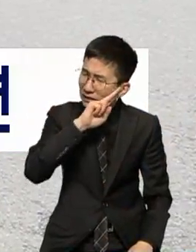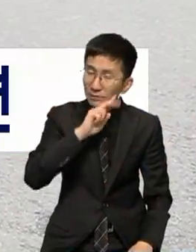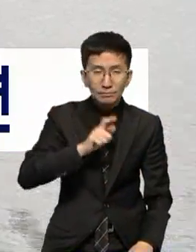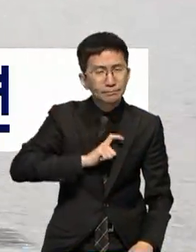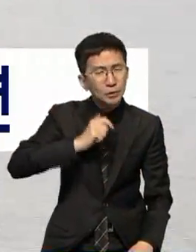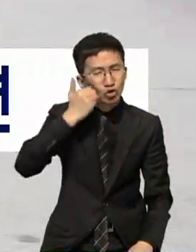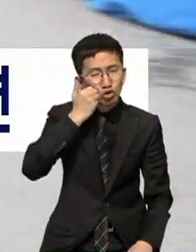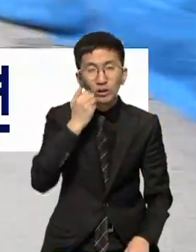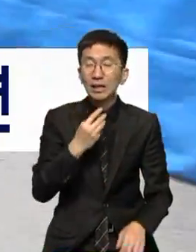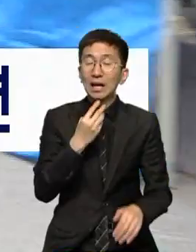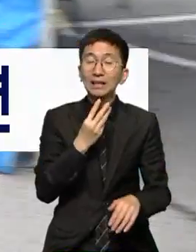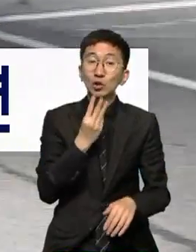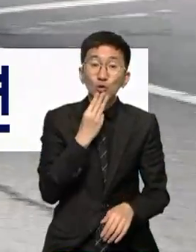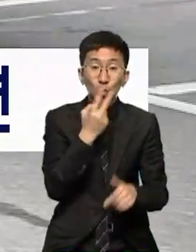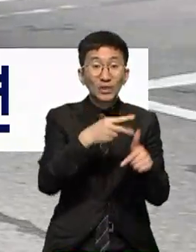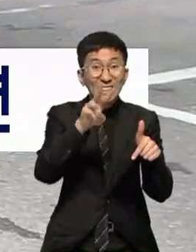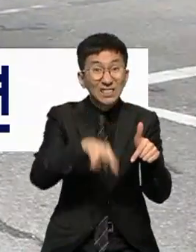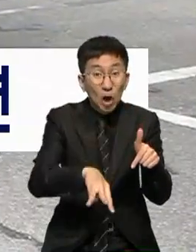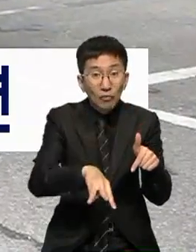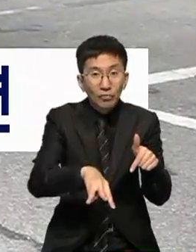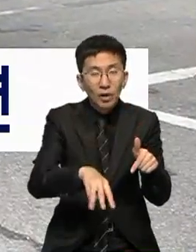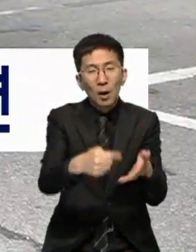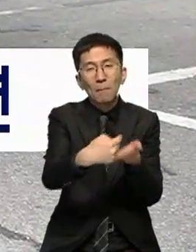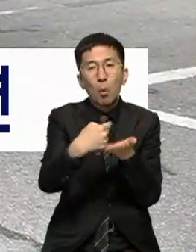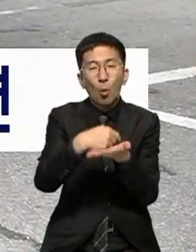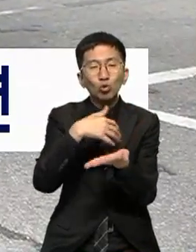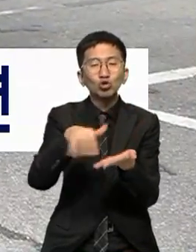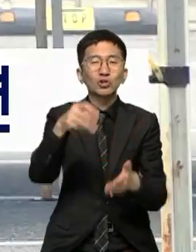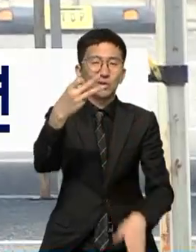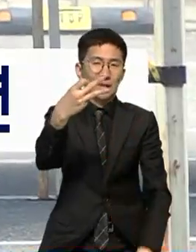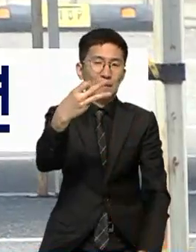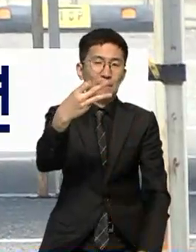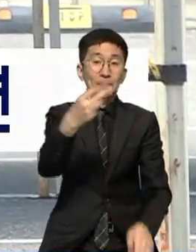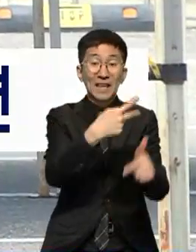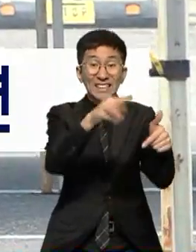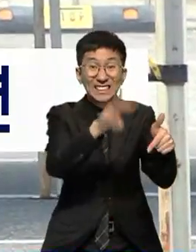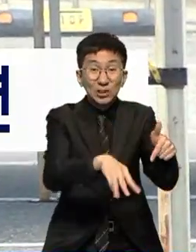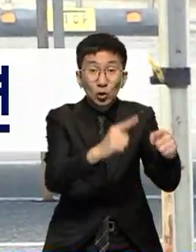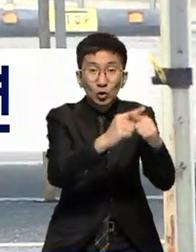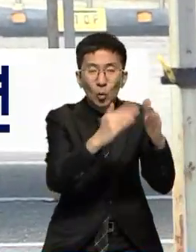인천에서 13건 더 보고됐는데 이들 내용 인천 교회 소속 교인이거나 교인의